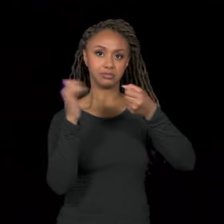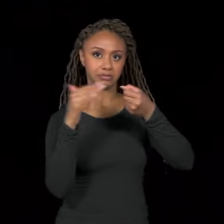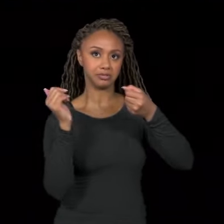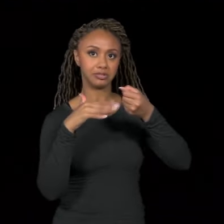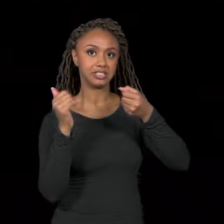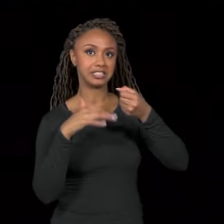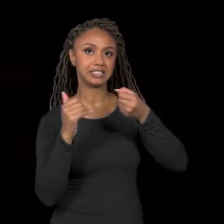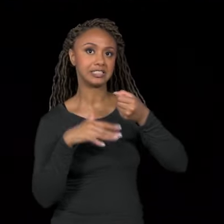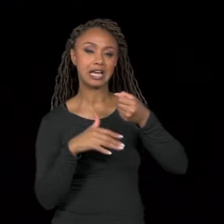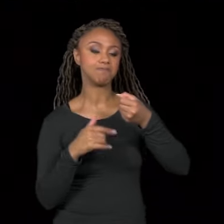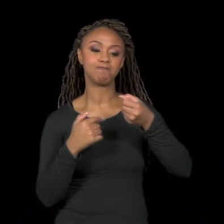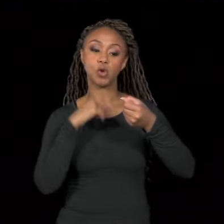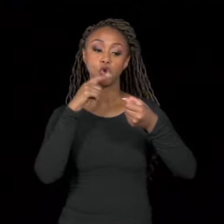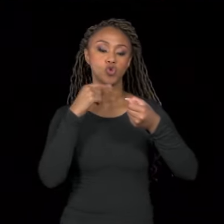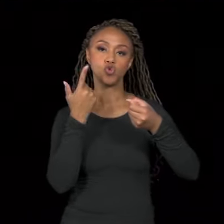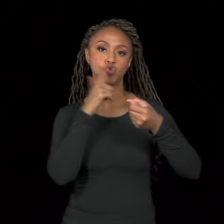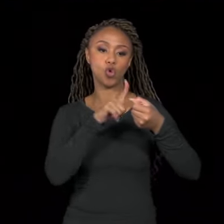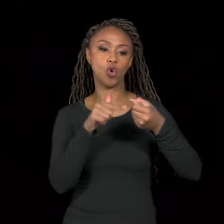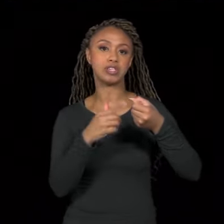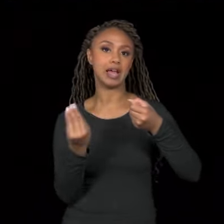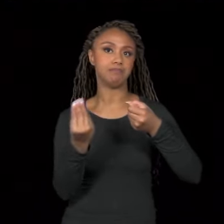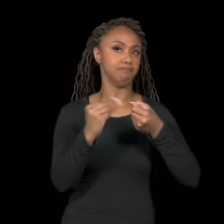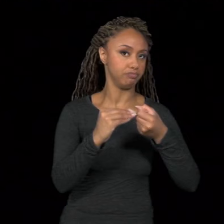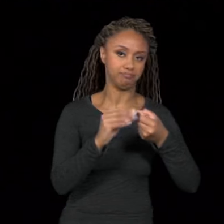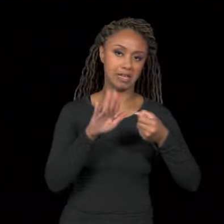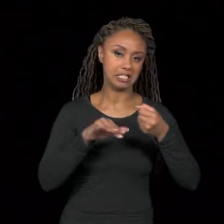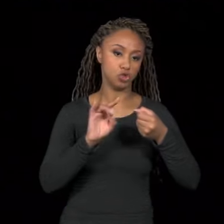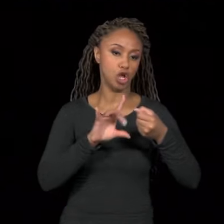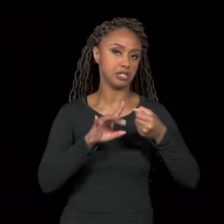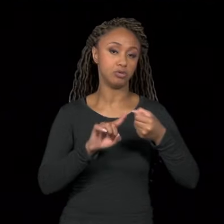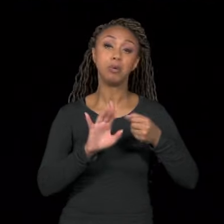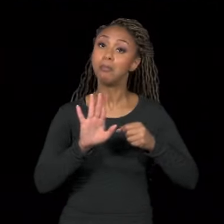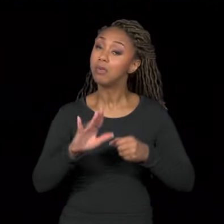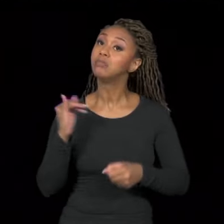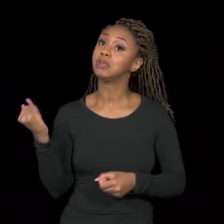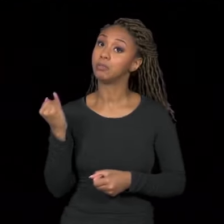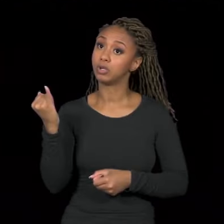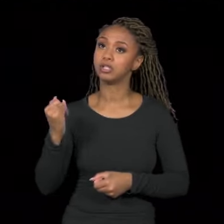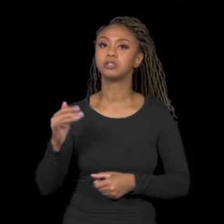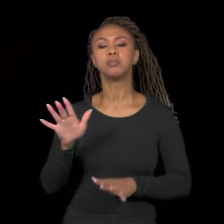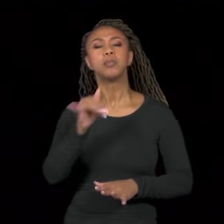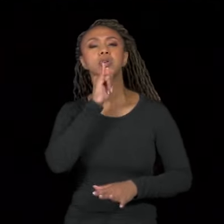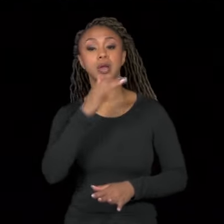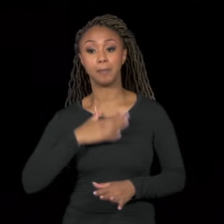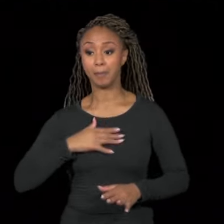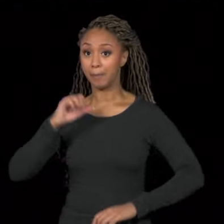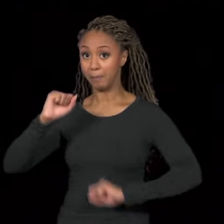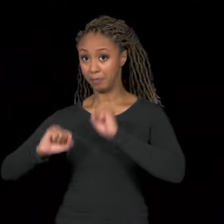NÃO VAI CONSEGUIR IMPLEMENTAR, MAS ISSO AQUI É IMPORTANTE. "NA MINHA EMPRESA EU SÓ POSSO